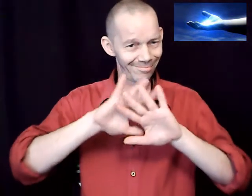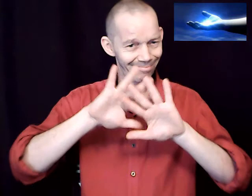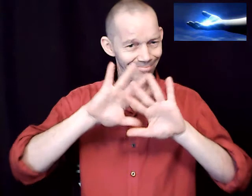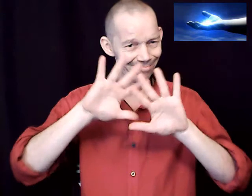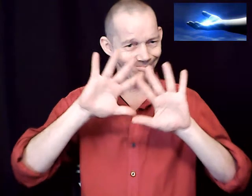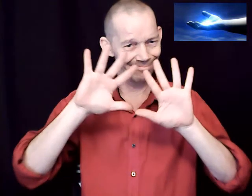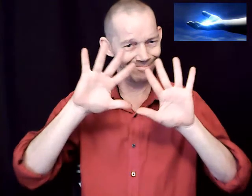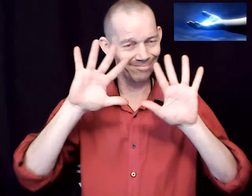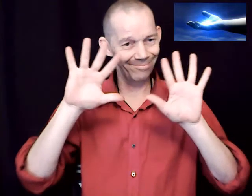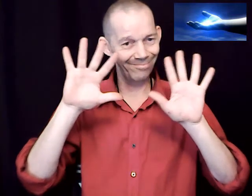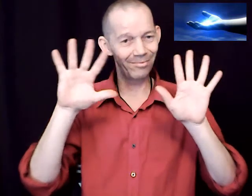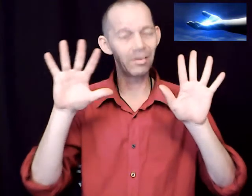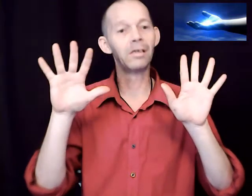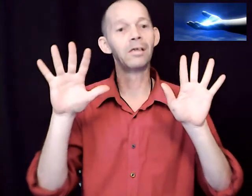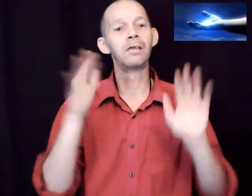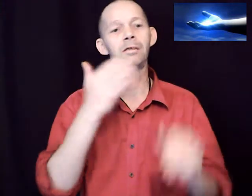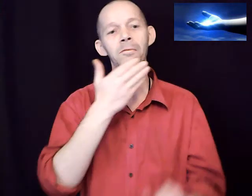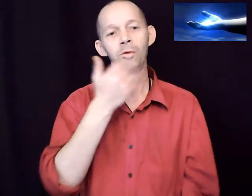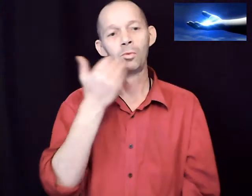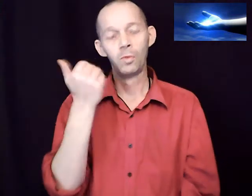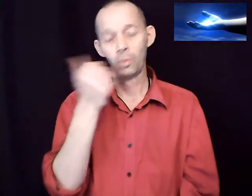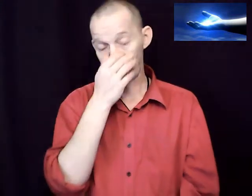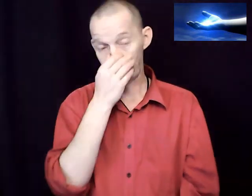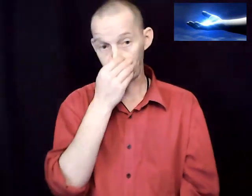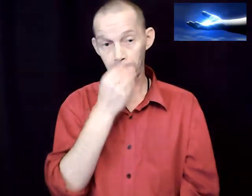j'essaye de voir l'invisible vers le visible c'est de mieux en mieux.